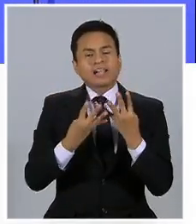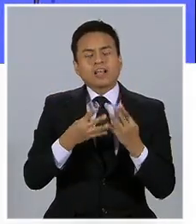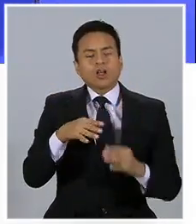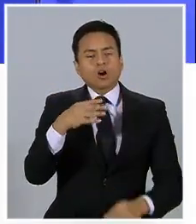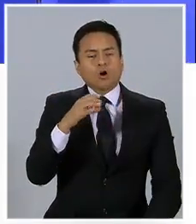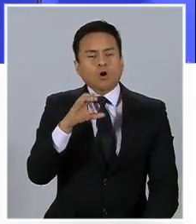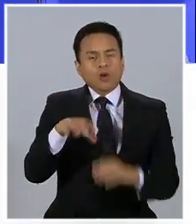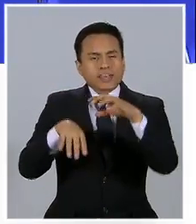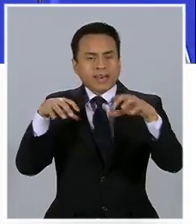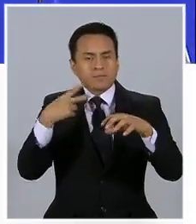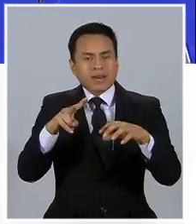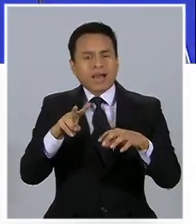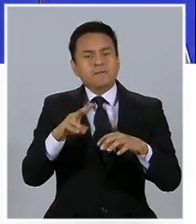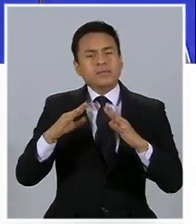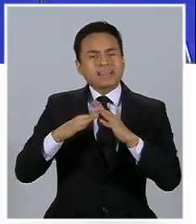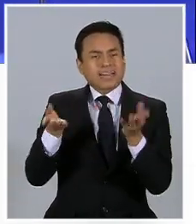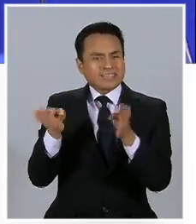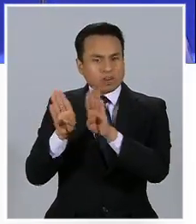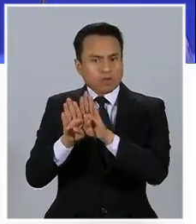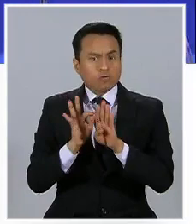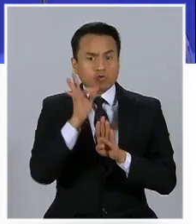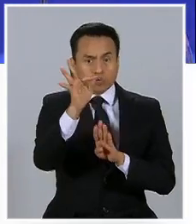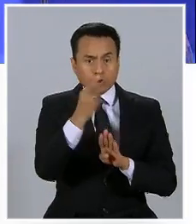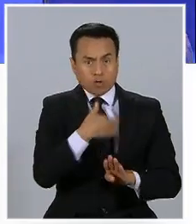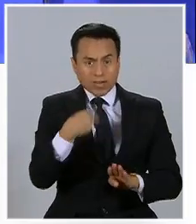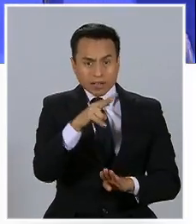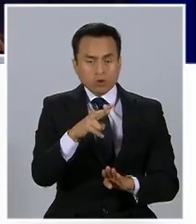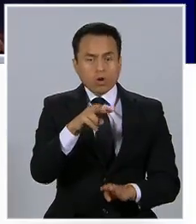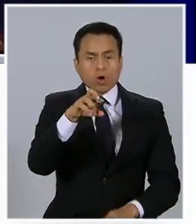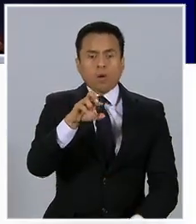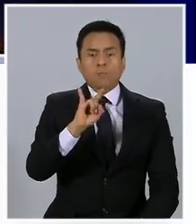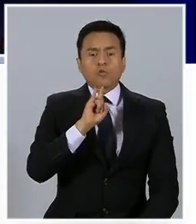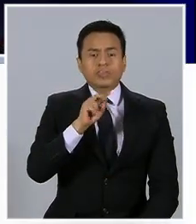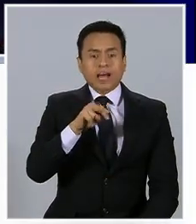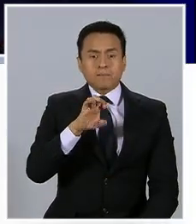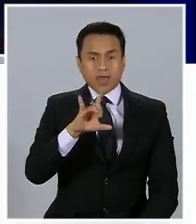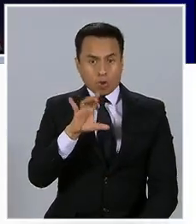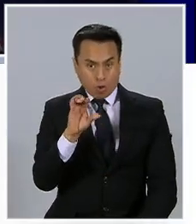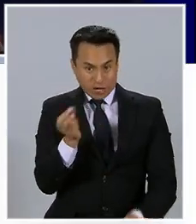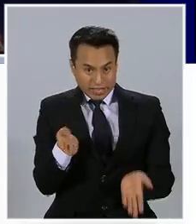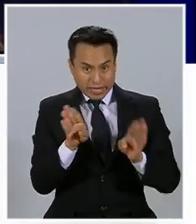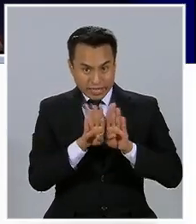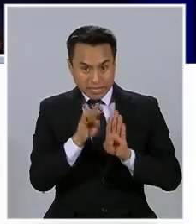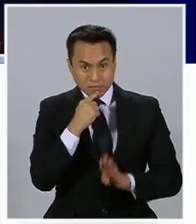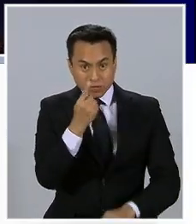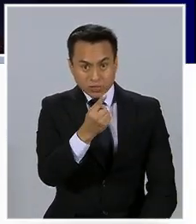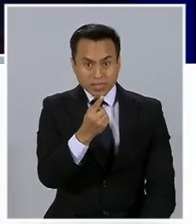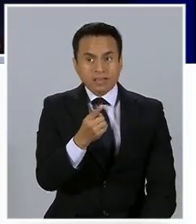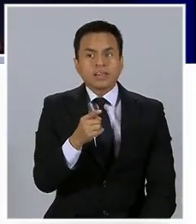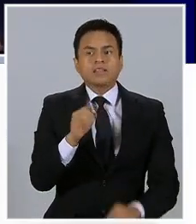gobierno de ustedes cerrarían punta peuco yo por supuesto con algo de privilegio para violación